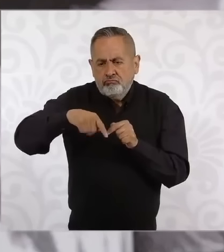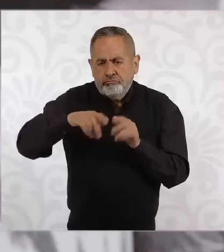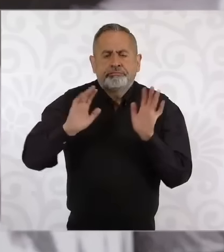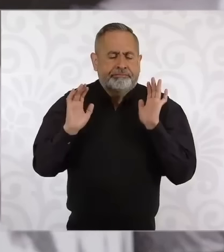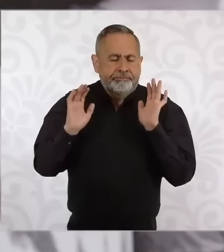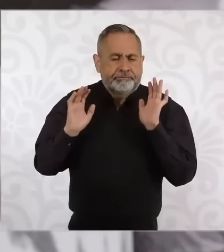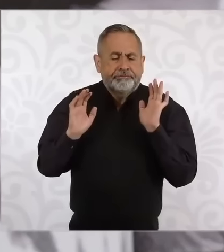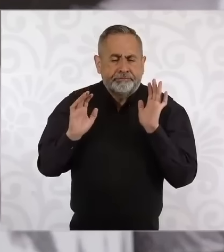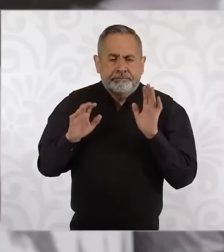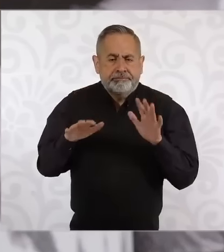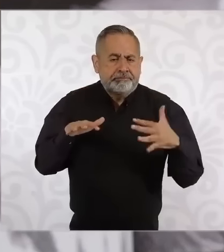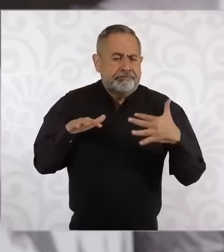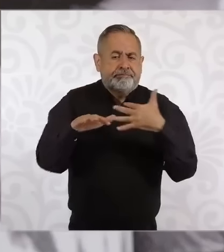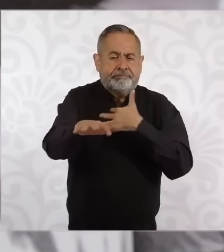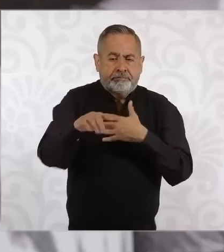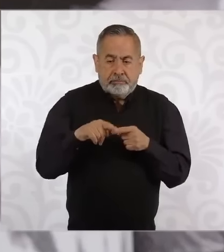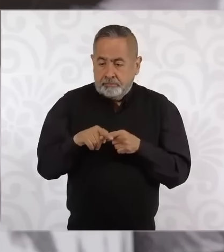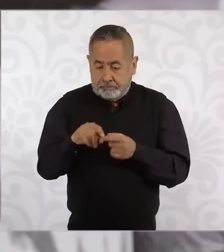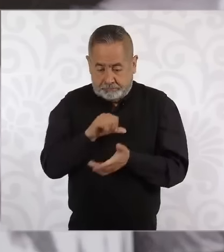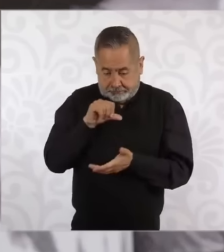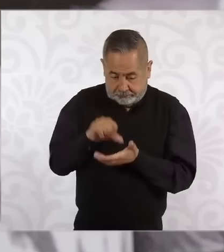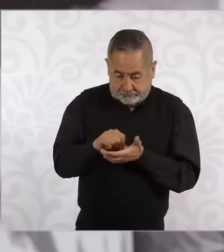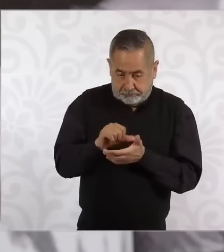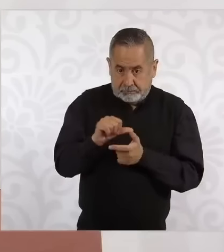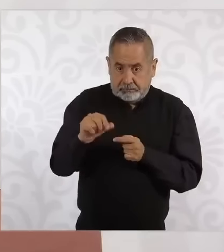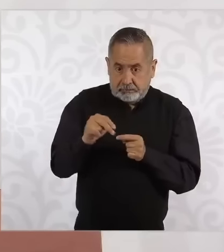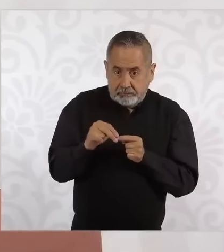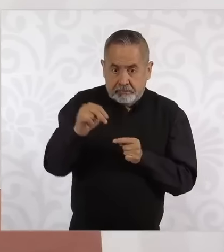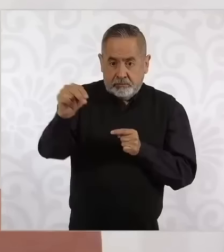la conexión comercial del centro con el norte del país. Como lo mencioné, esto es una de las salidas